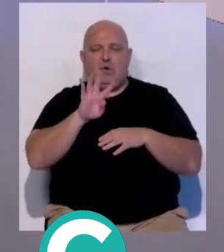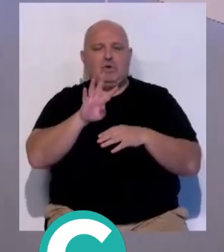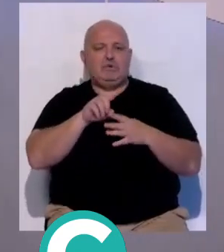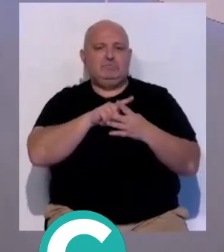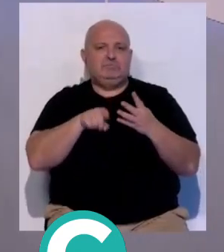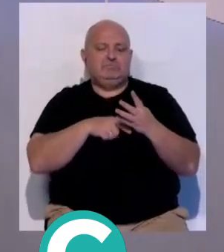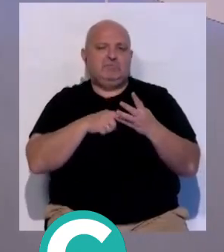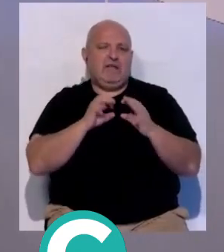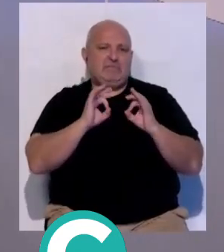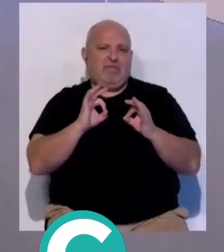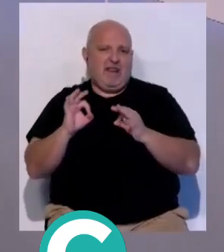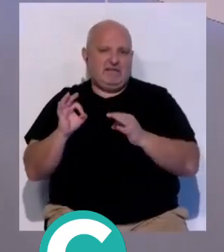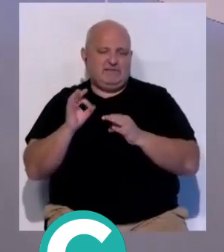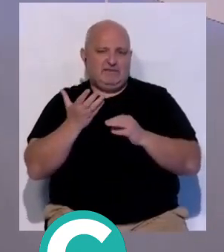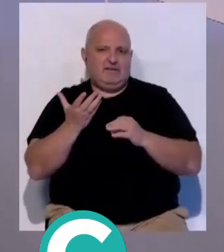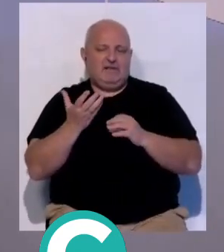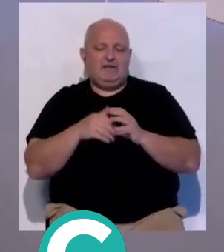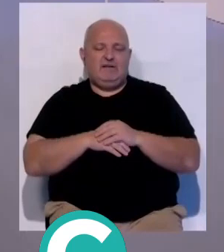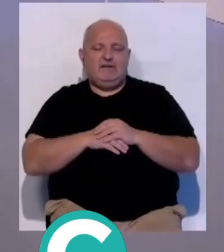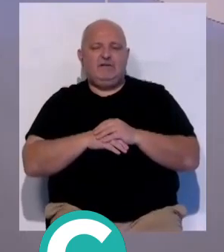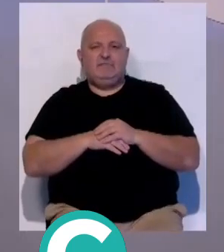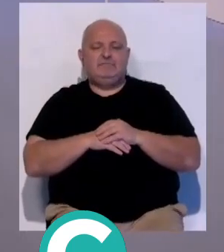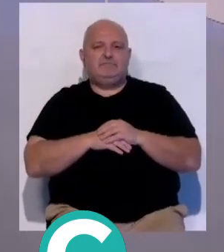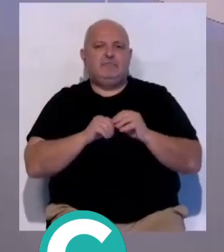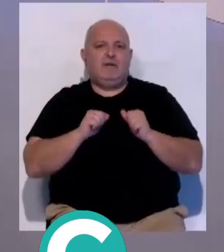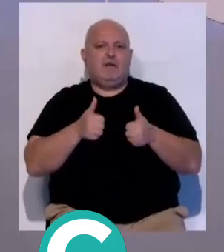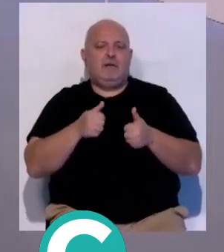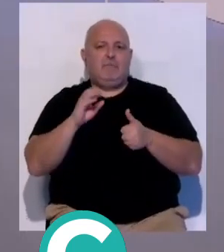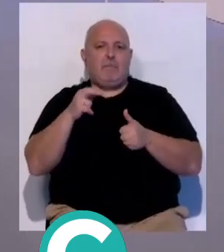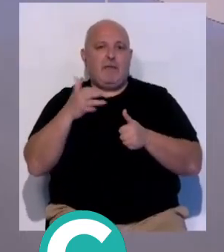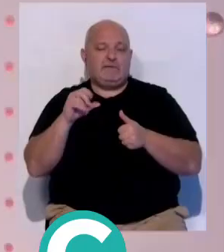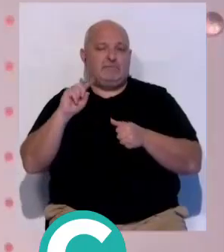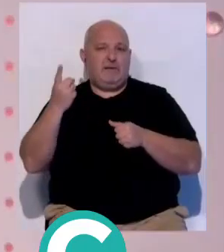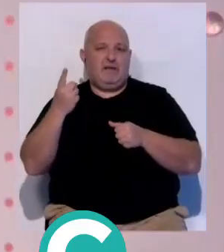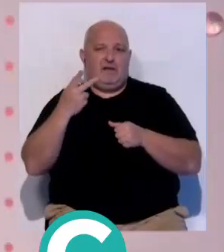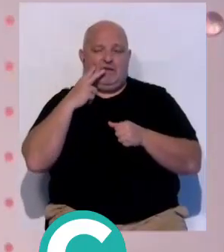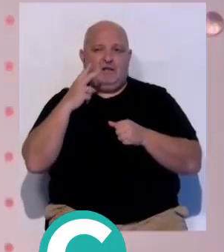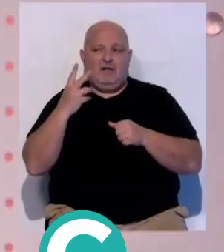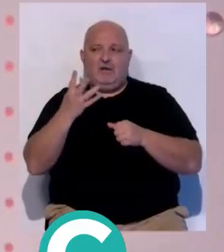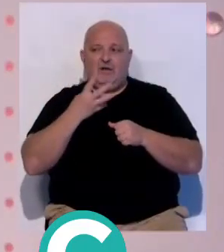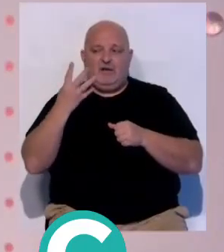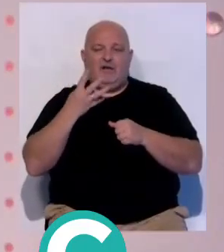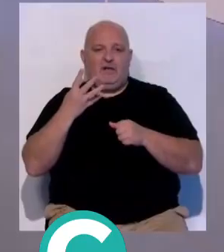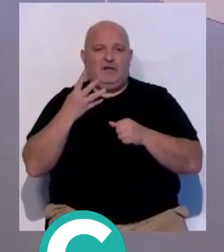muy especiales Empezando por Pepe Mejía que fue el primero que conocí de los cuatro allá por el mes